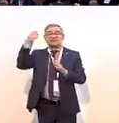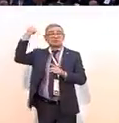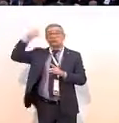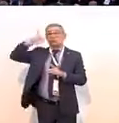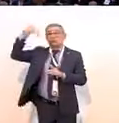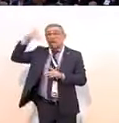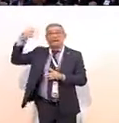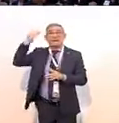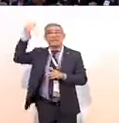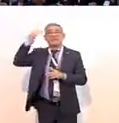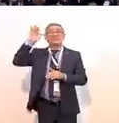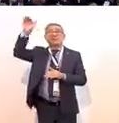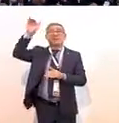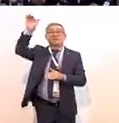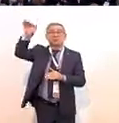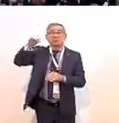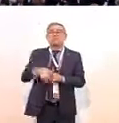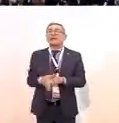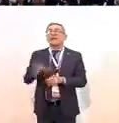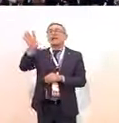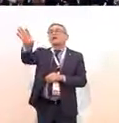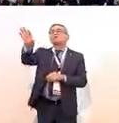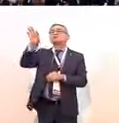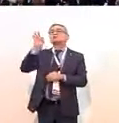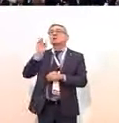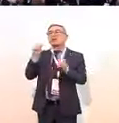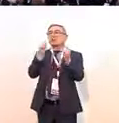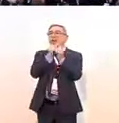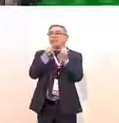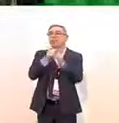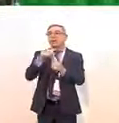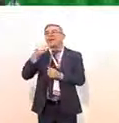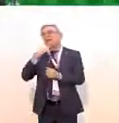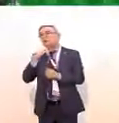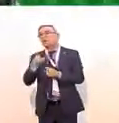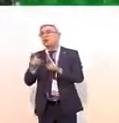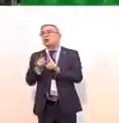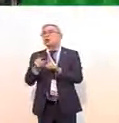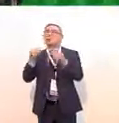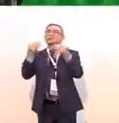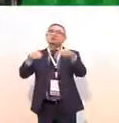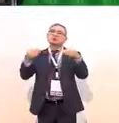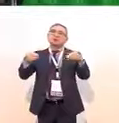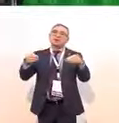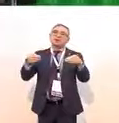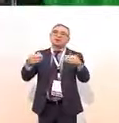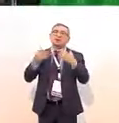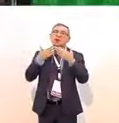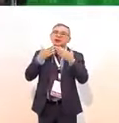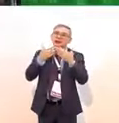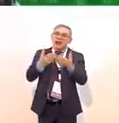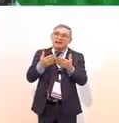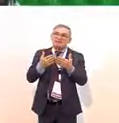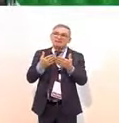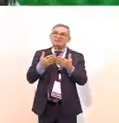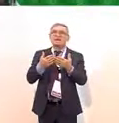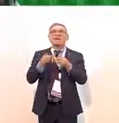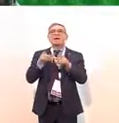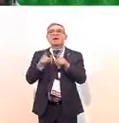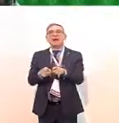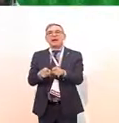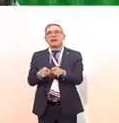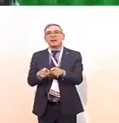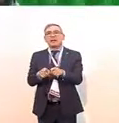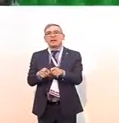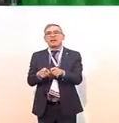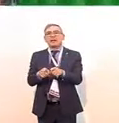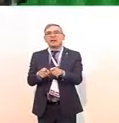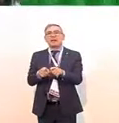successive – scelgono carbone e acciaio come strumenti attraverso i quali poter dare